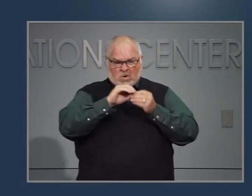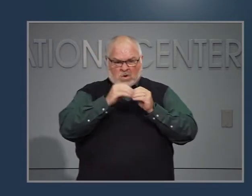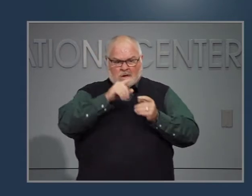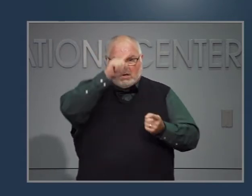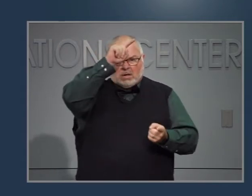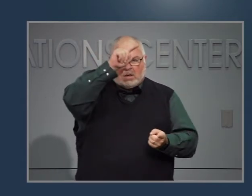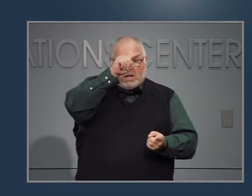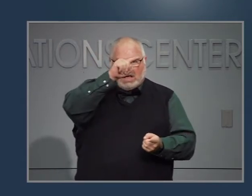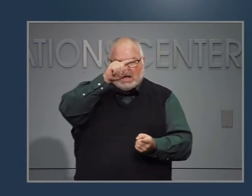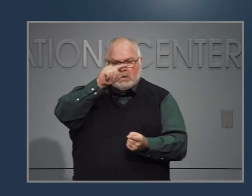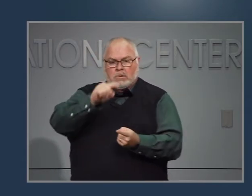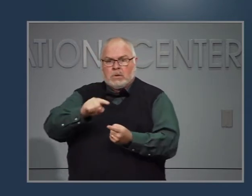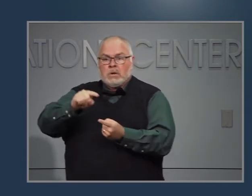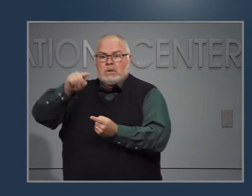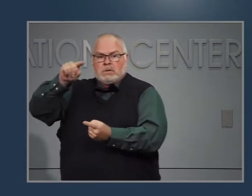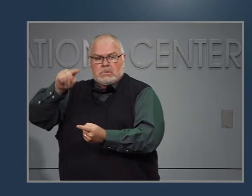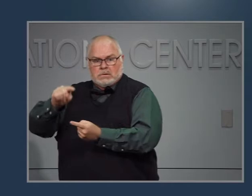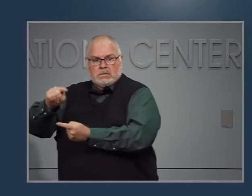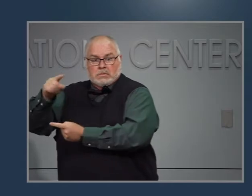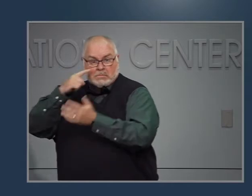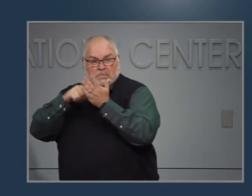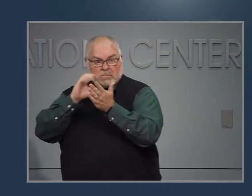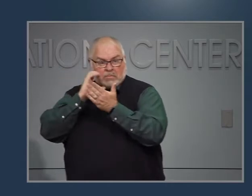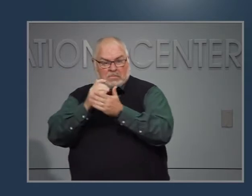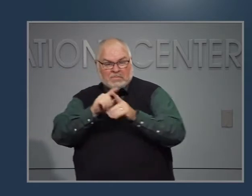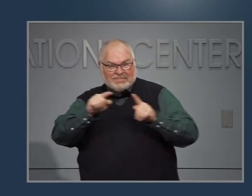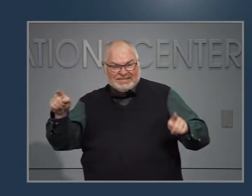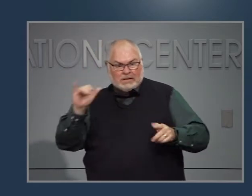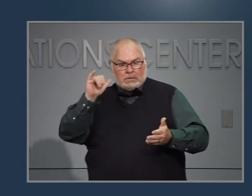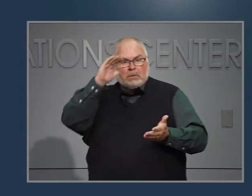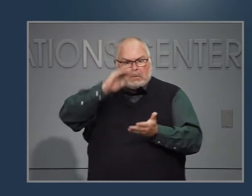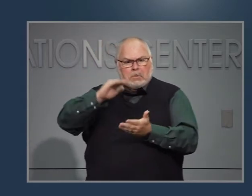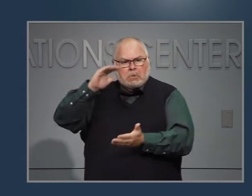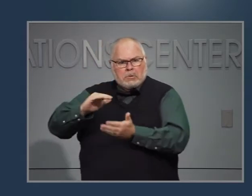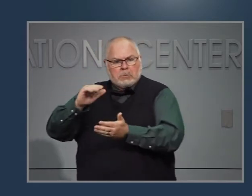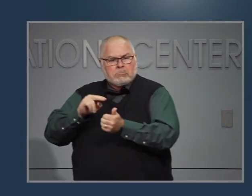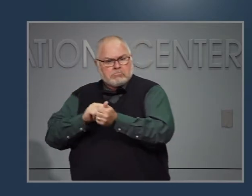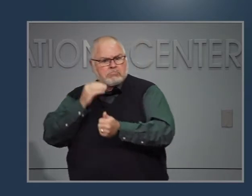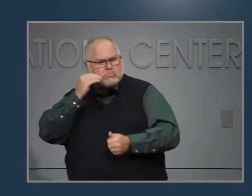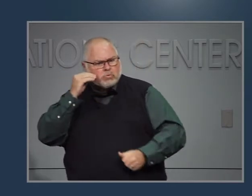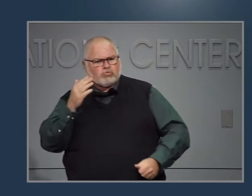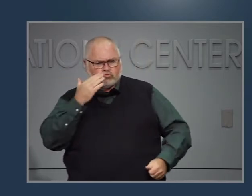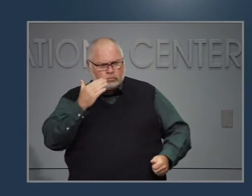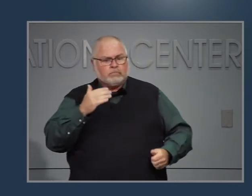bajo posibles pueden ver en esta clásica, que hay algunos residentes en asilos qué nenas